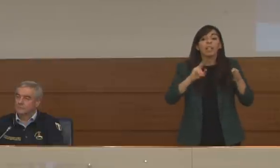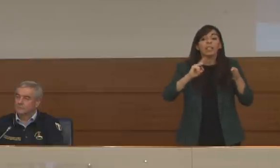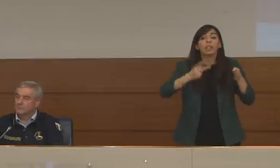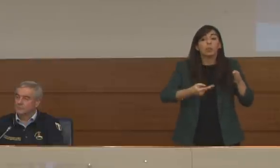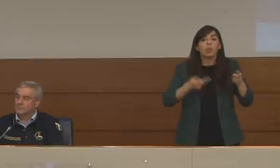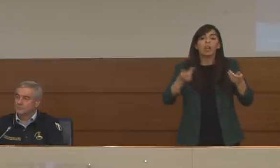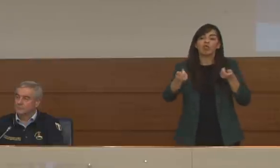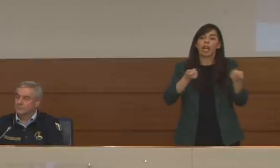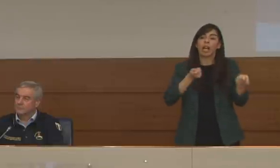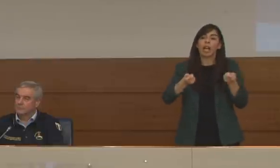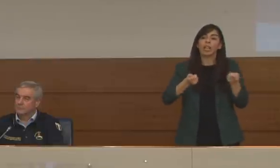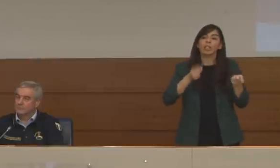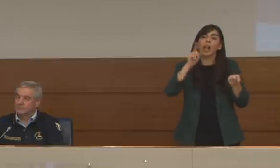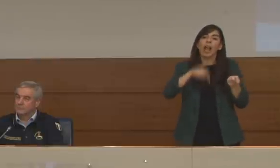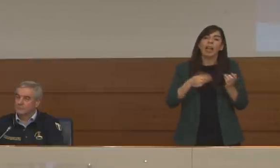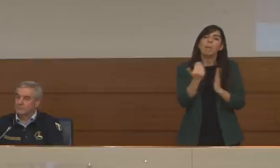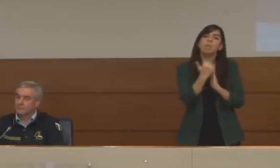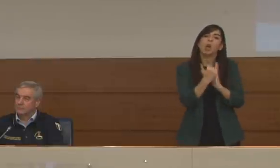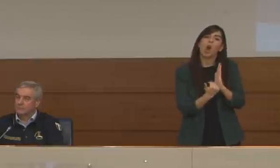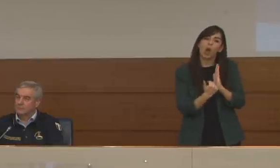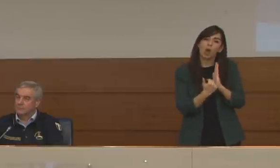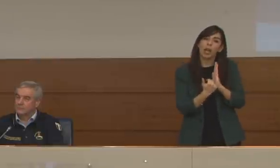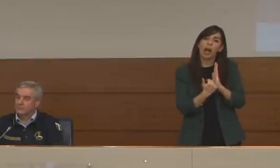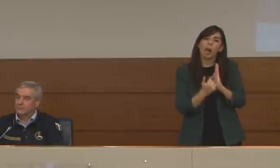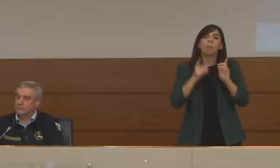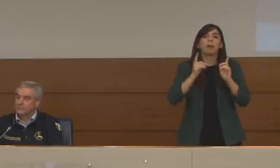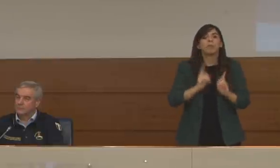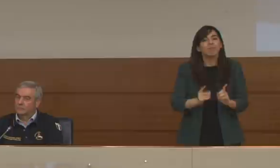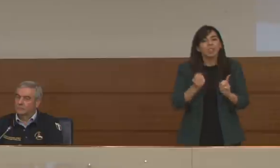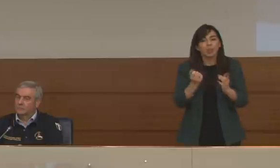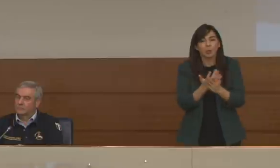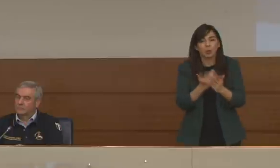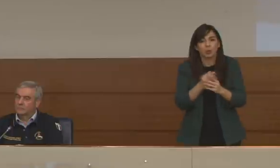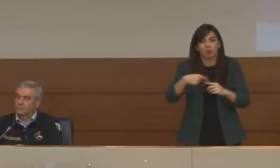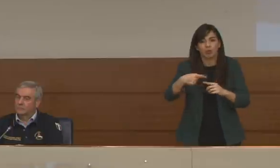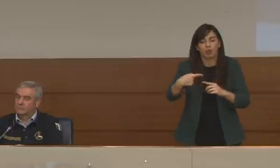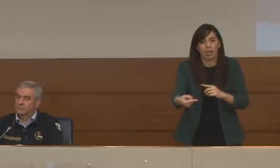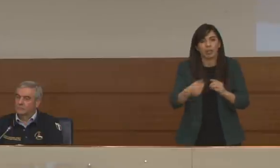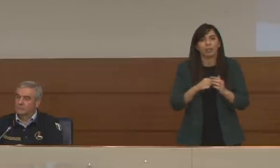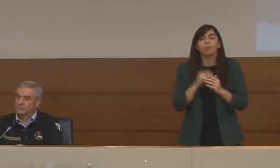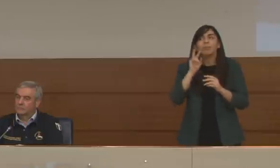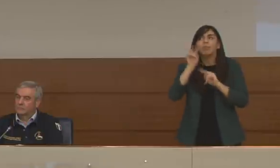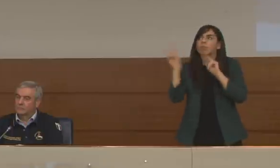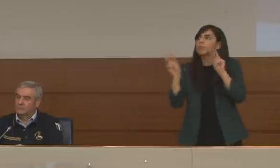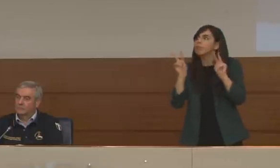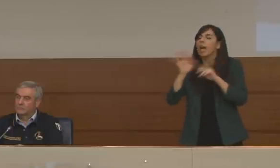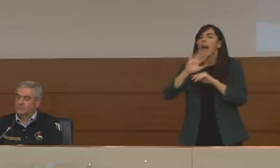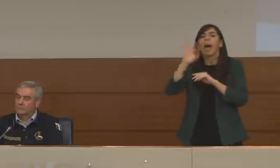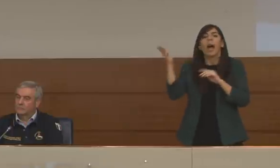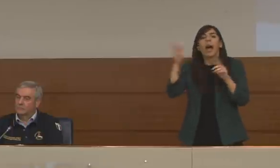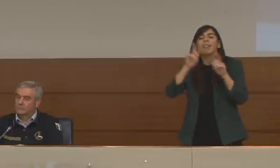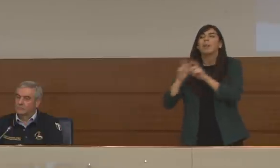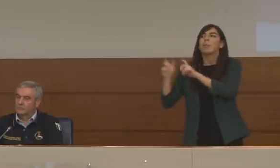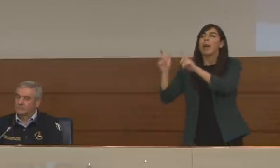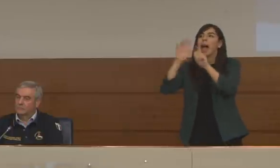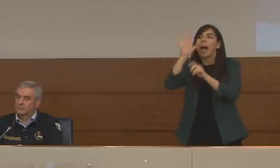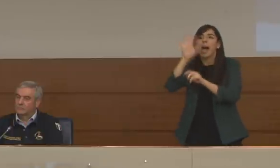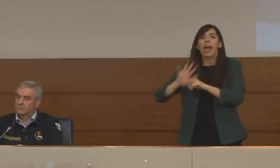di quello che succederà. Da quello che abbiamo visto in altri paesi e da quello che abbiamo visto in altri setting questo è possibile.